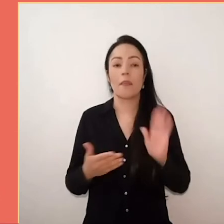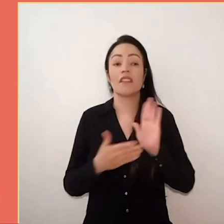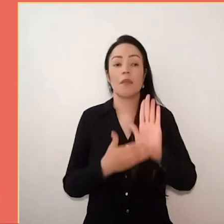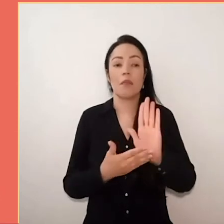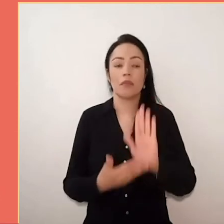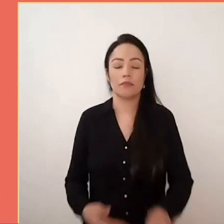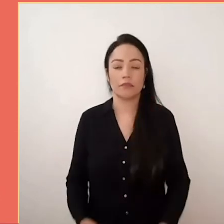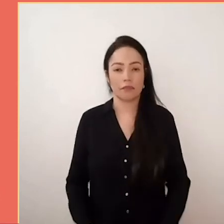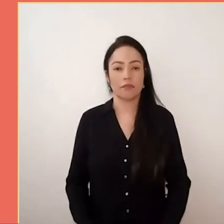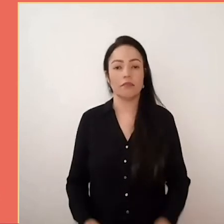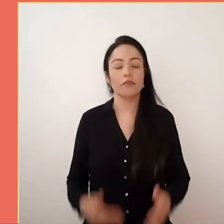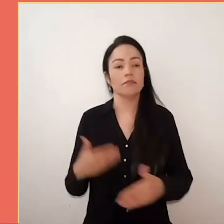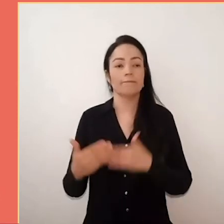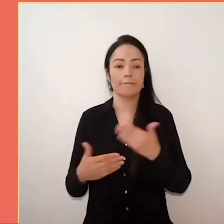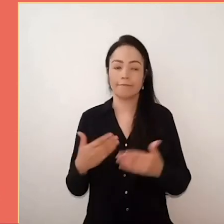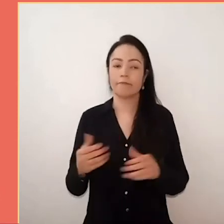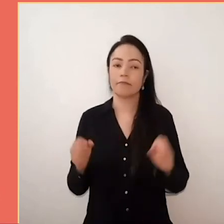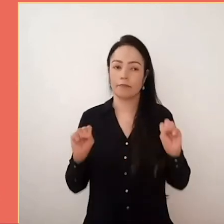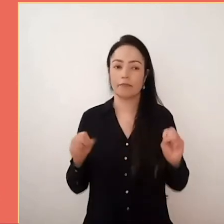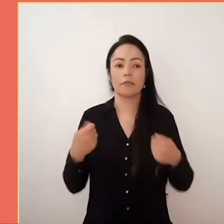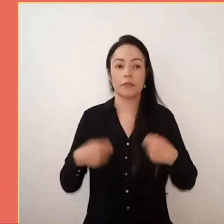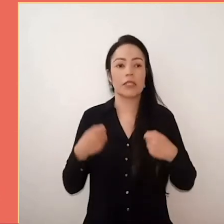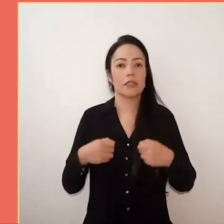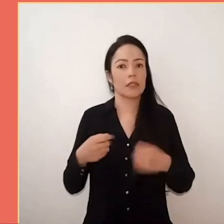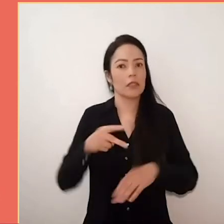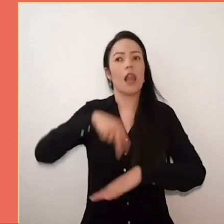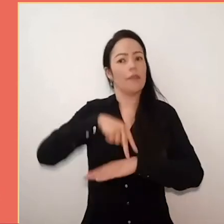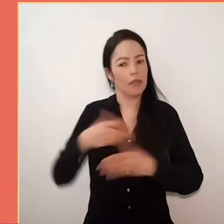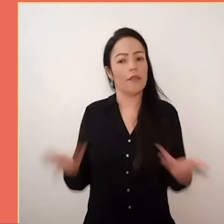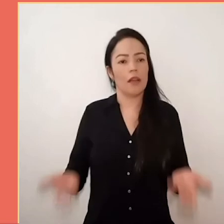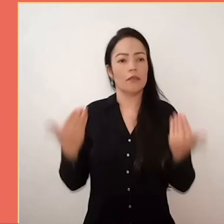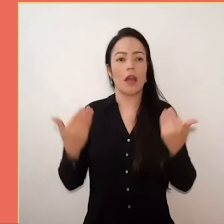mas em algum momento a gente precisa se levantar pra conversar com esse tipo de…